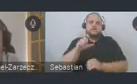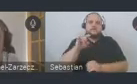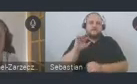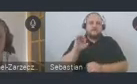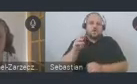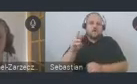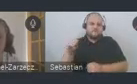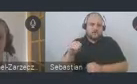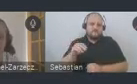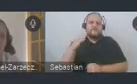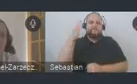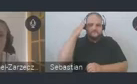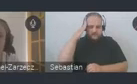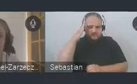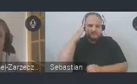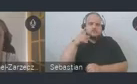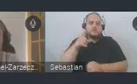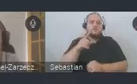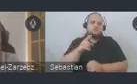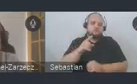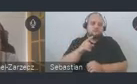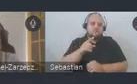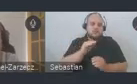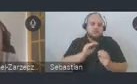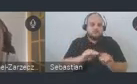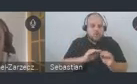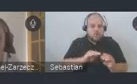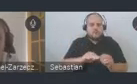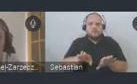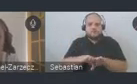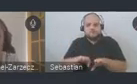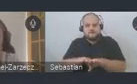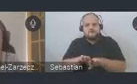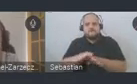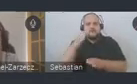Wiem, że w bibliotekach kursy podstawowych umiejętności cyfrowych